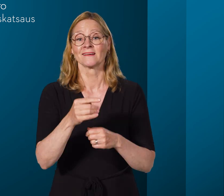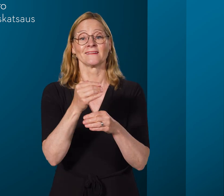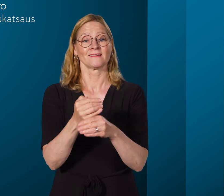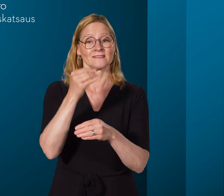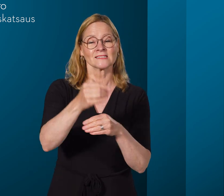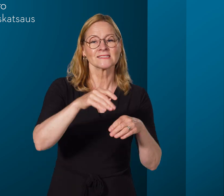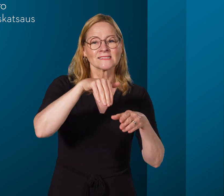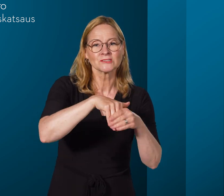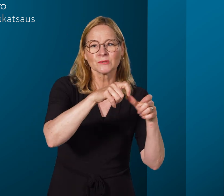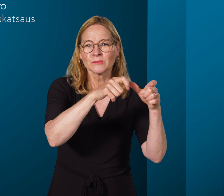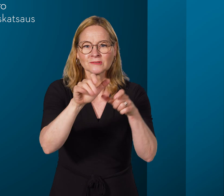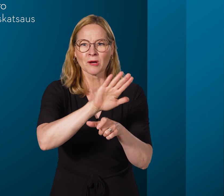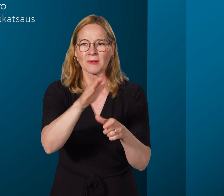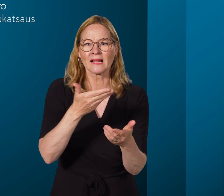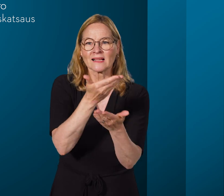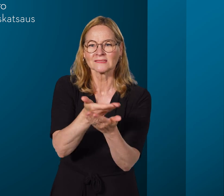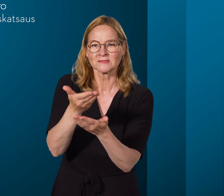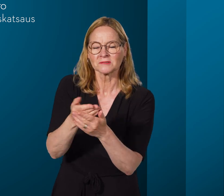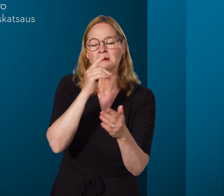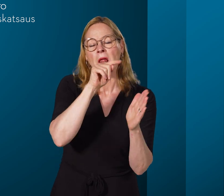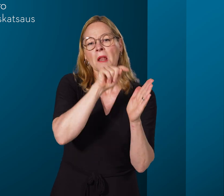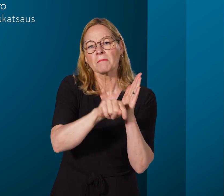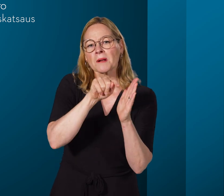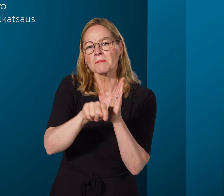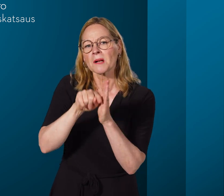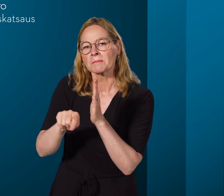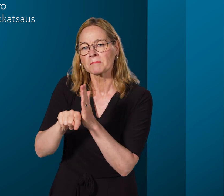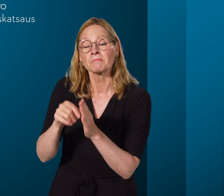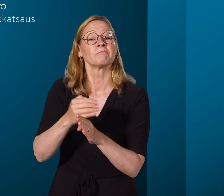Tämän jälkeen käytiin läpi jäsenyhdistysten esityksiä -